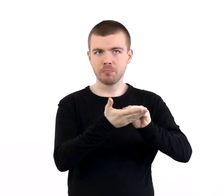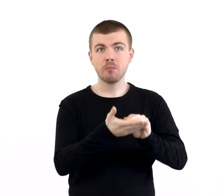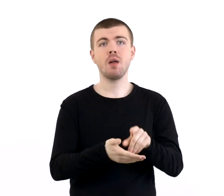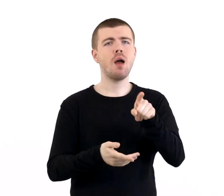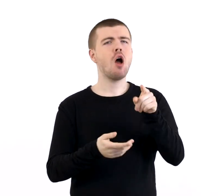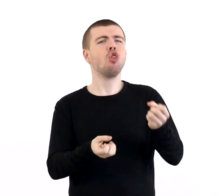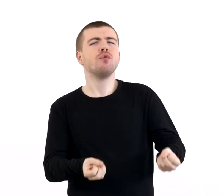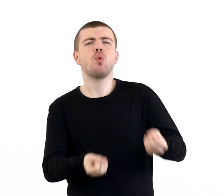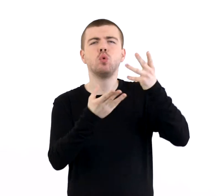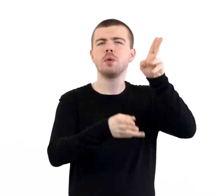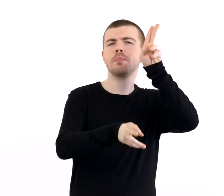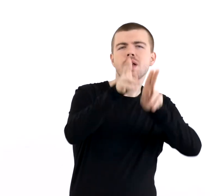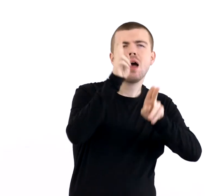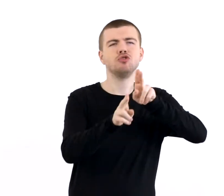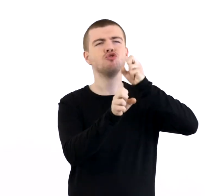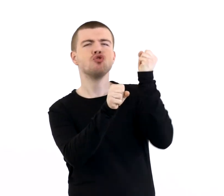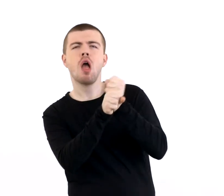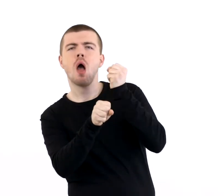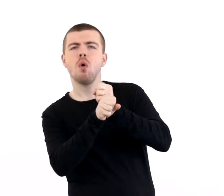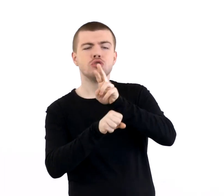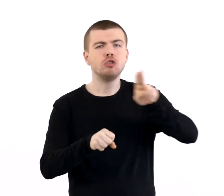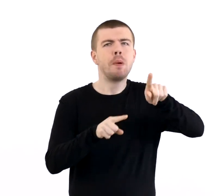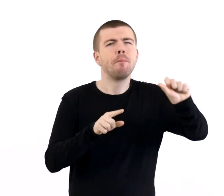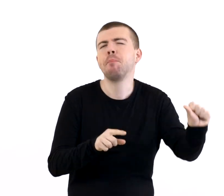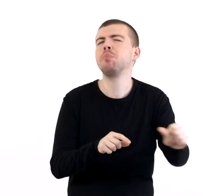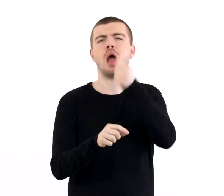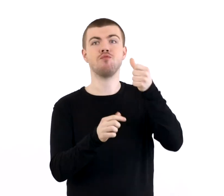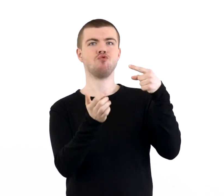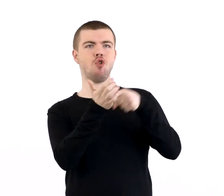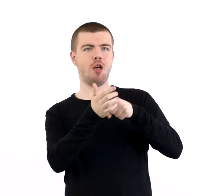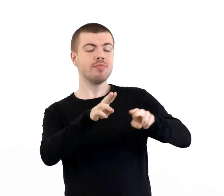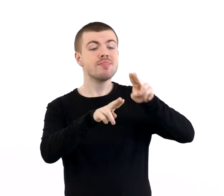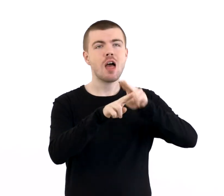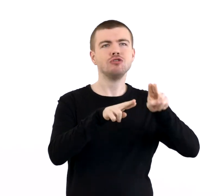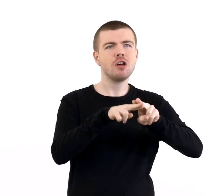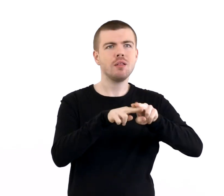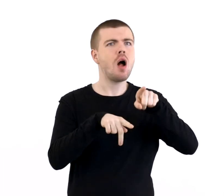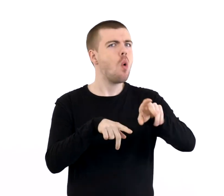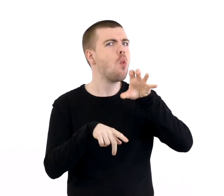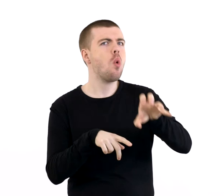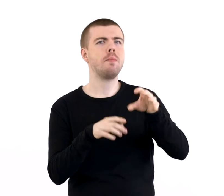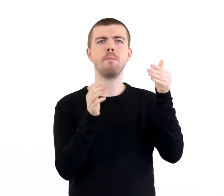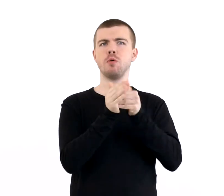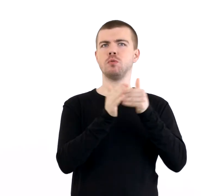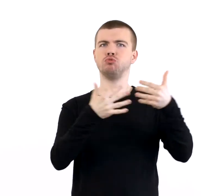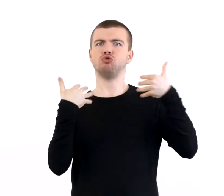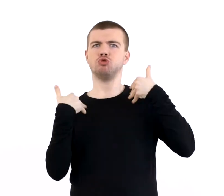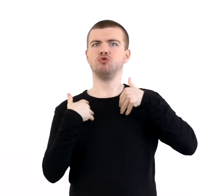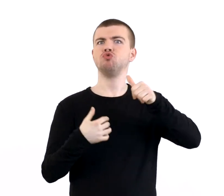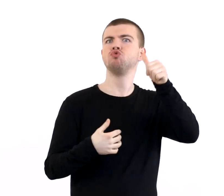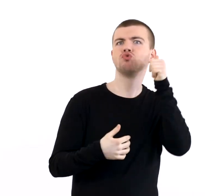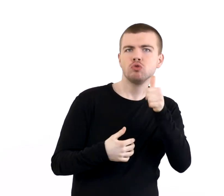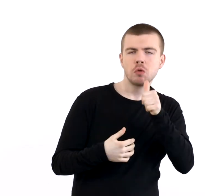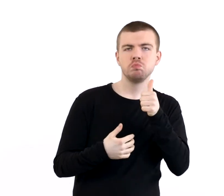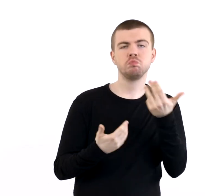Pierwszymi konkretnymi wytworami plastycznymi były narzędzia służące w życiu codziennym.